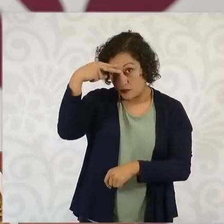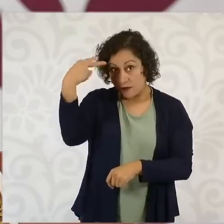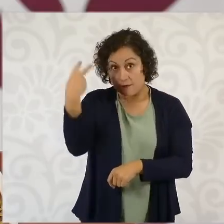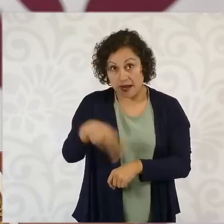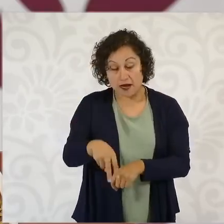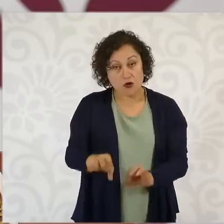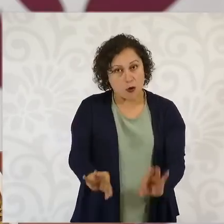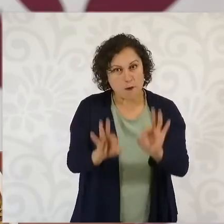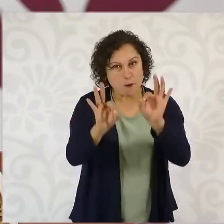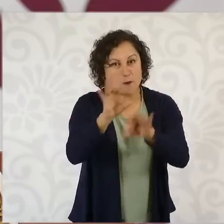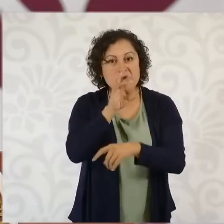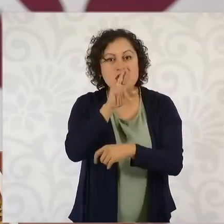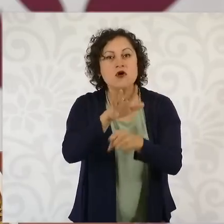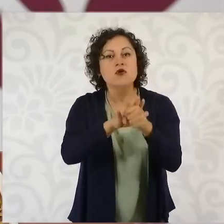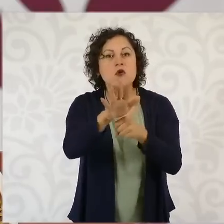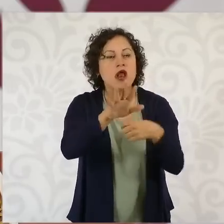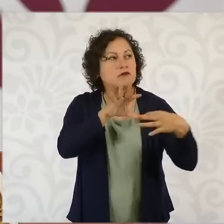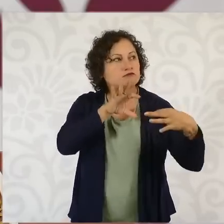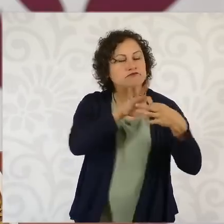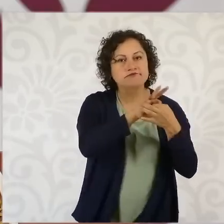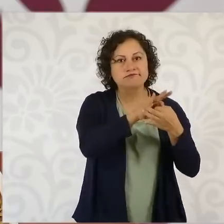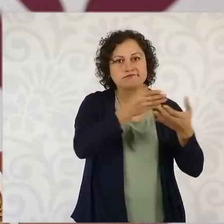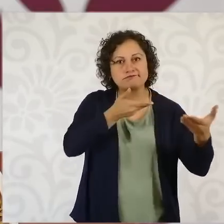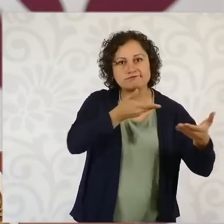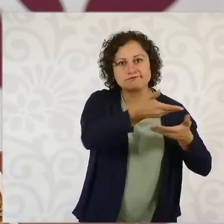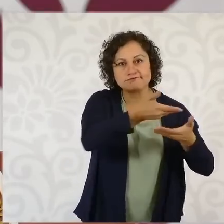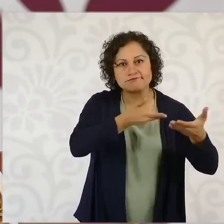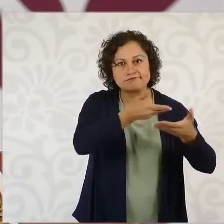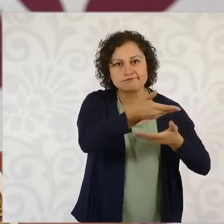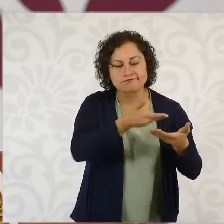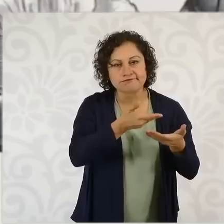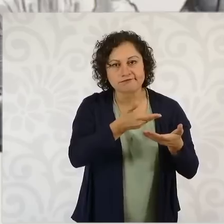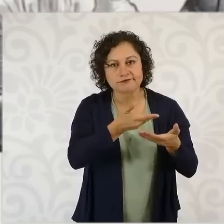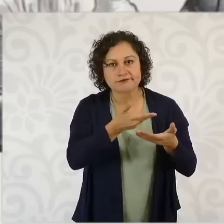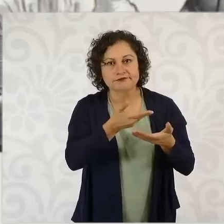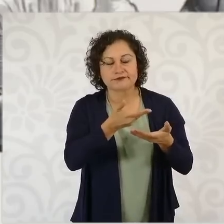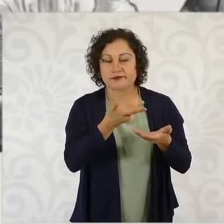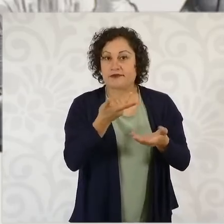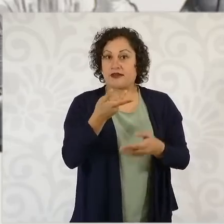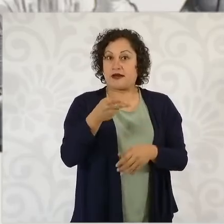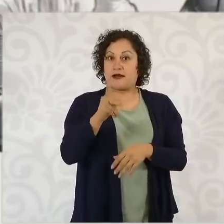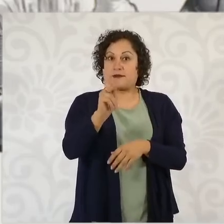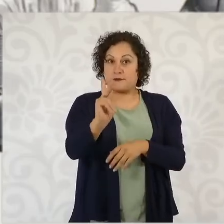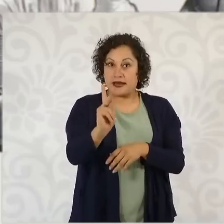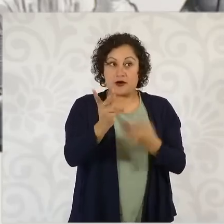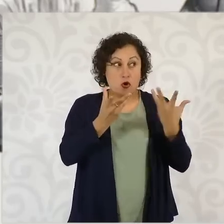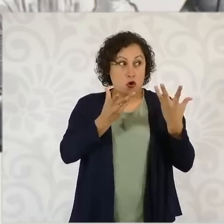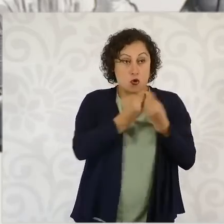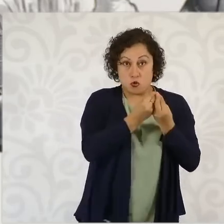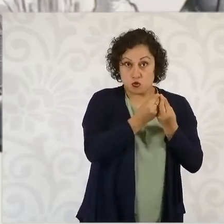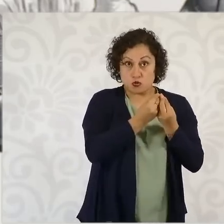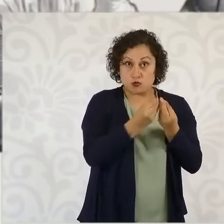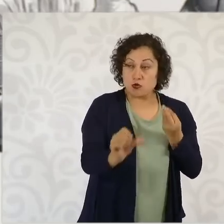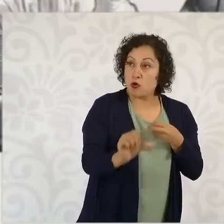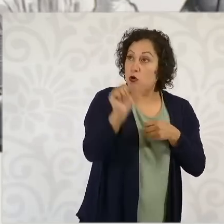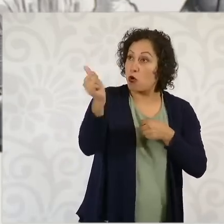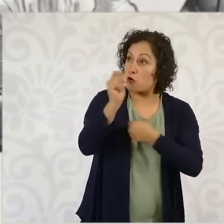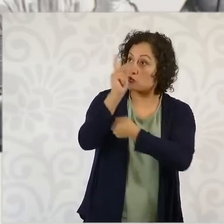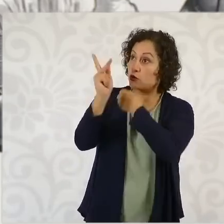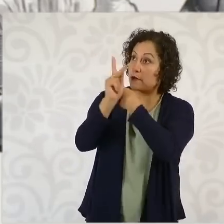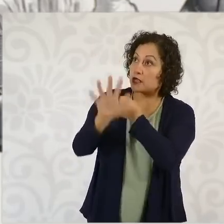revisar pero competir como región de América del Norte frente al resto del mundo porque